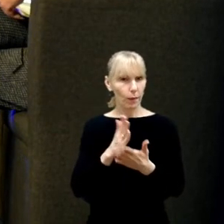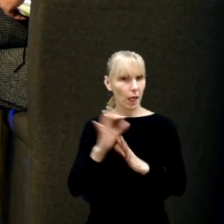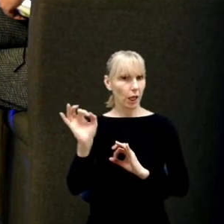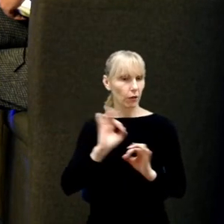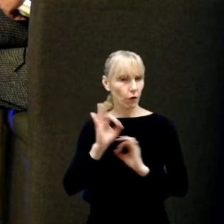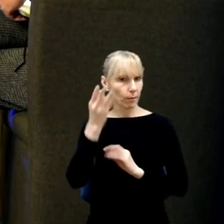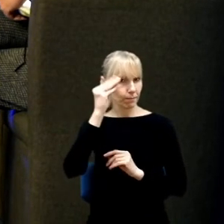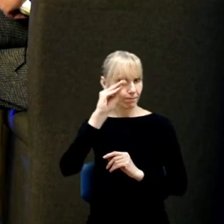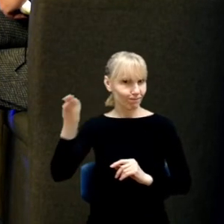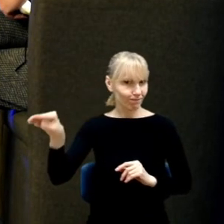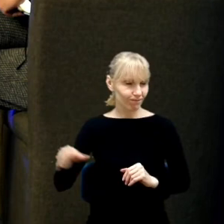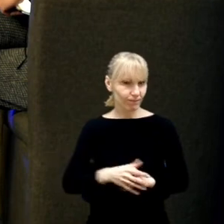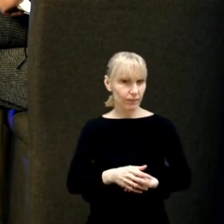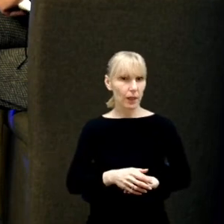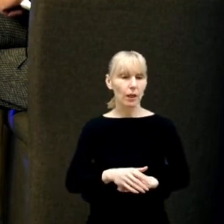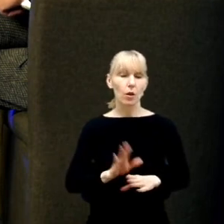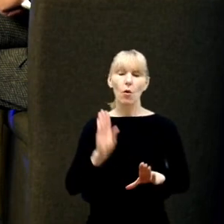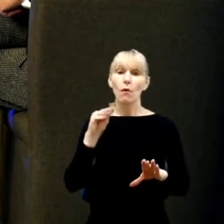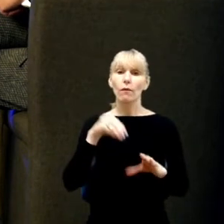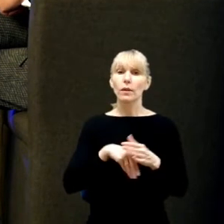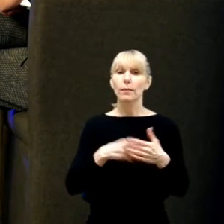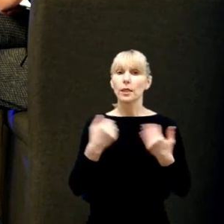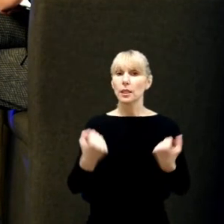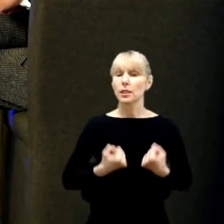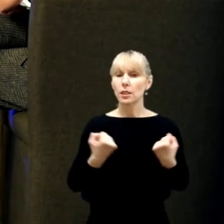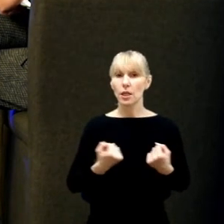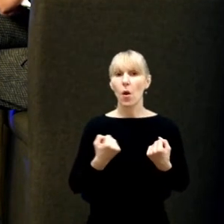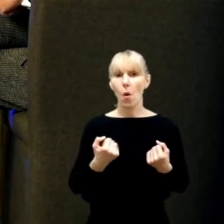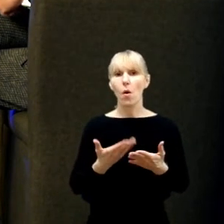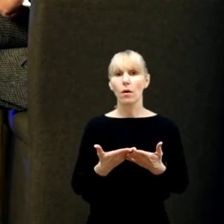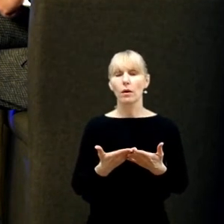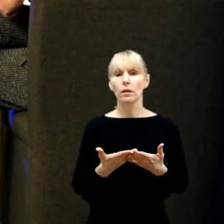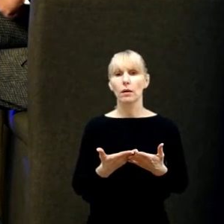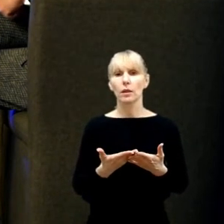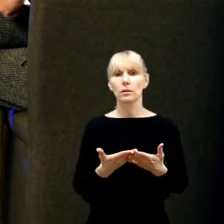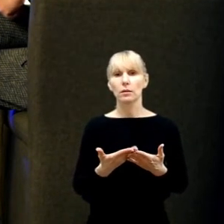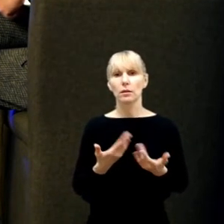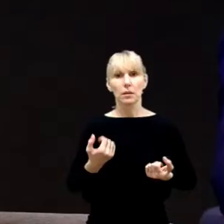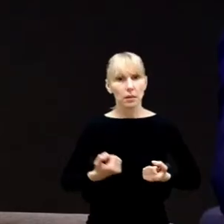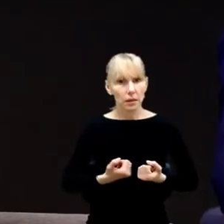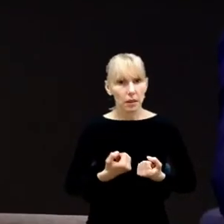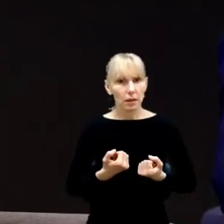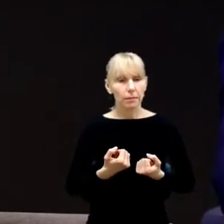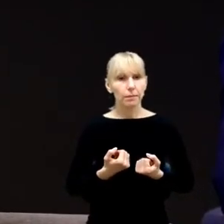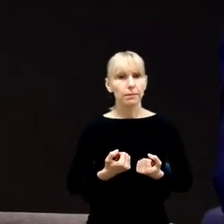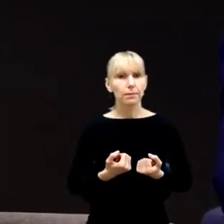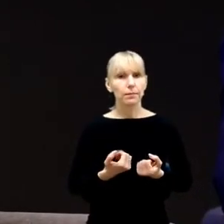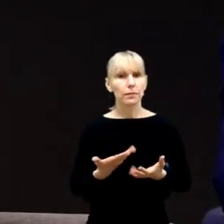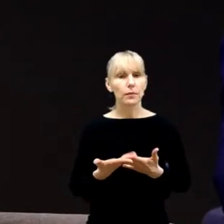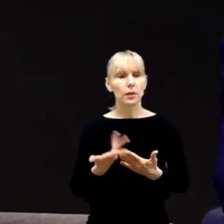działań, które prowadzimy w sposób absolutnie rynkowy i tutaj jest ten przekaz bardzo istotny,